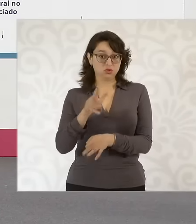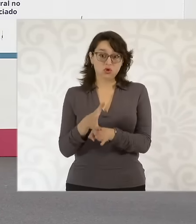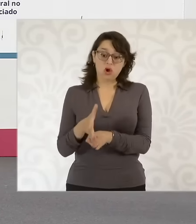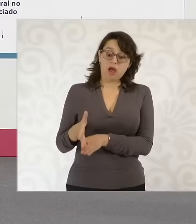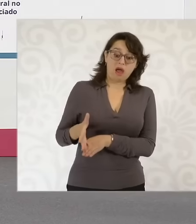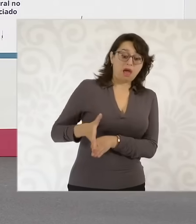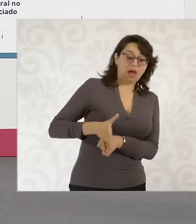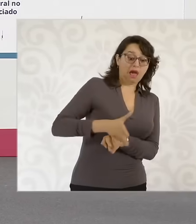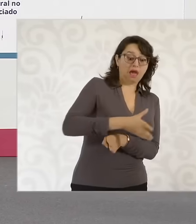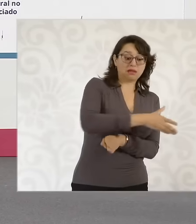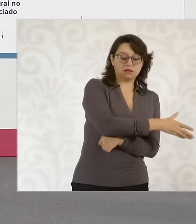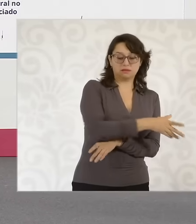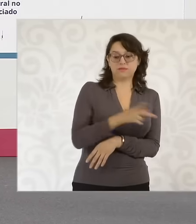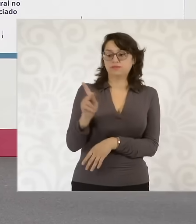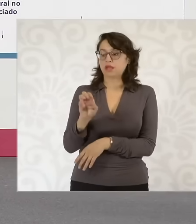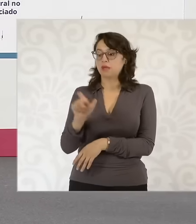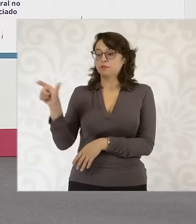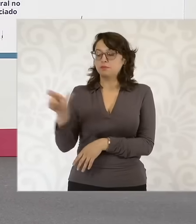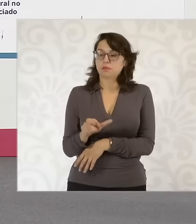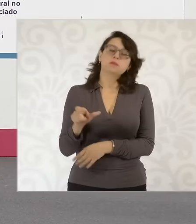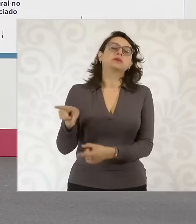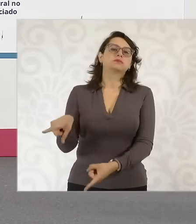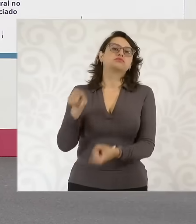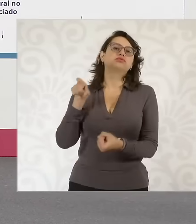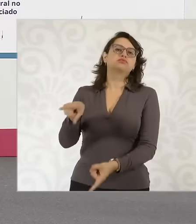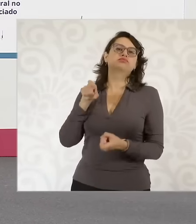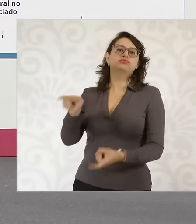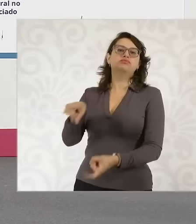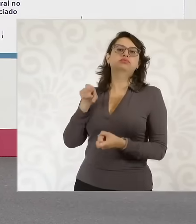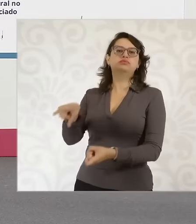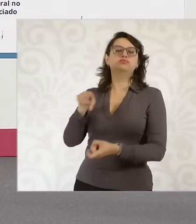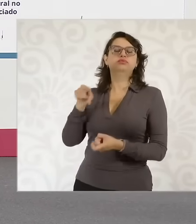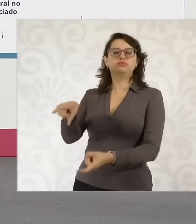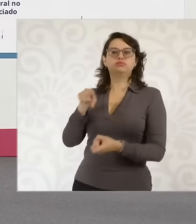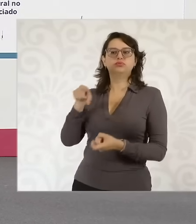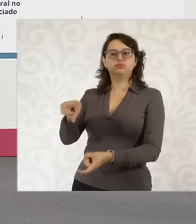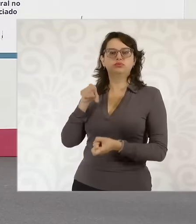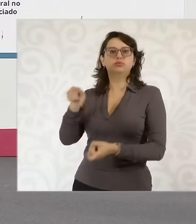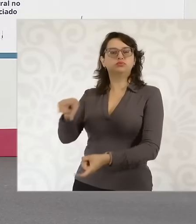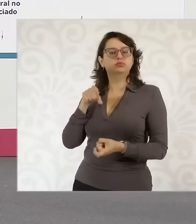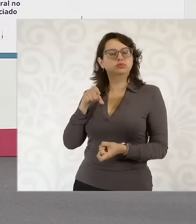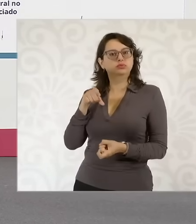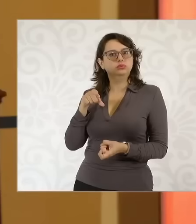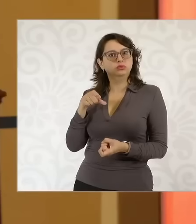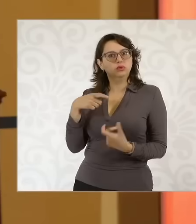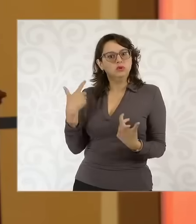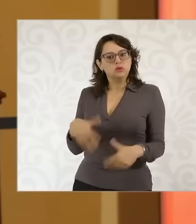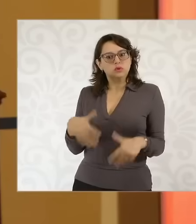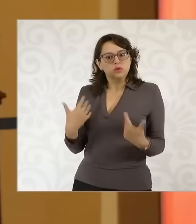entran a la tesorería. Pero además las ganancias de Pemex, digámoslo así, se las quitaba Hacienda